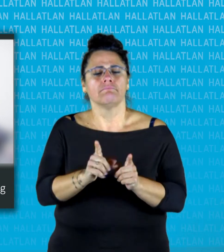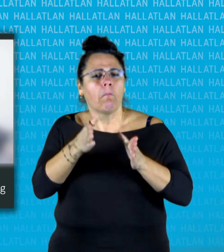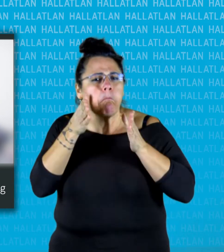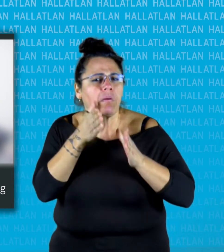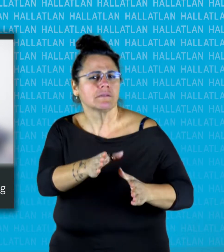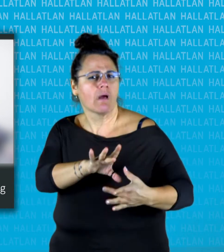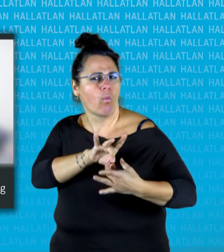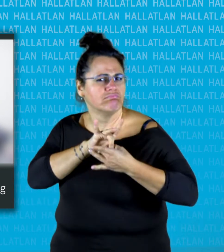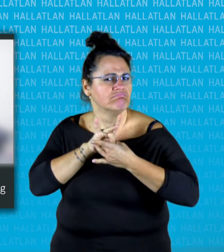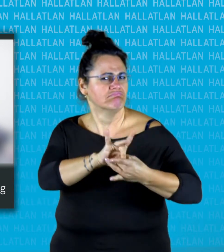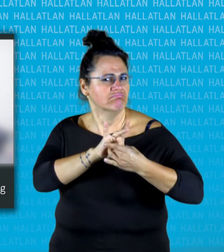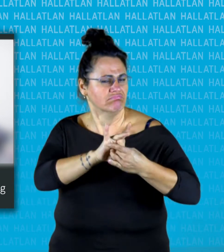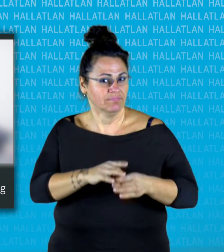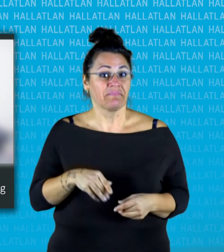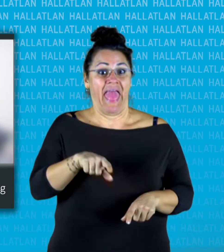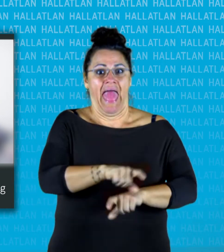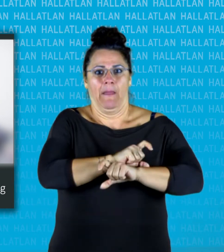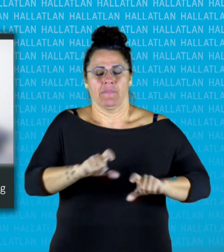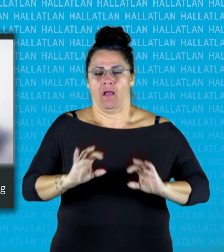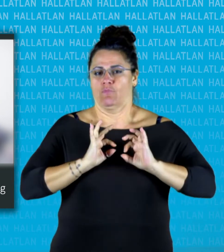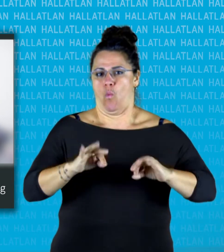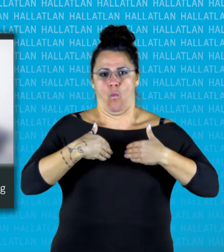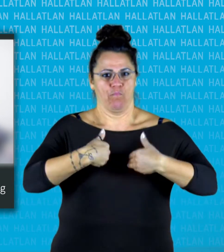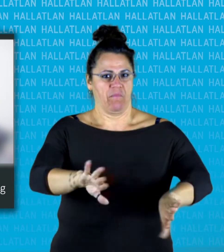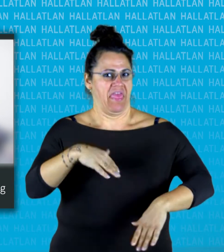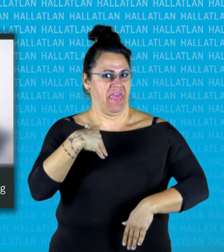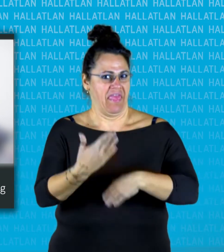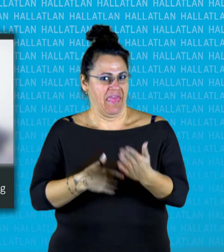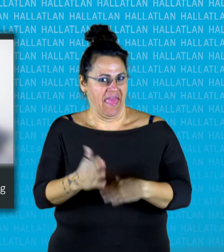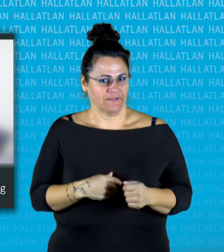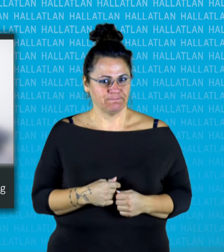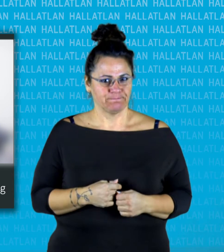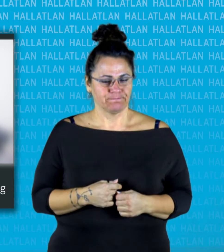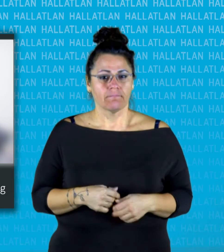és egy bizalmi kapcsolat a kollégák között, ezért tud ez jól működni” – mondja Kriszti.